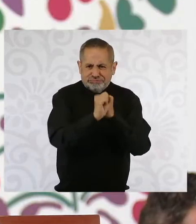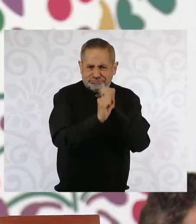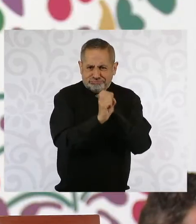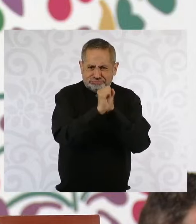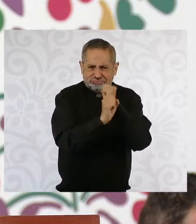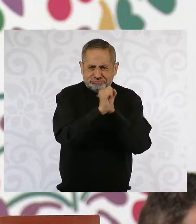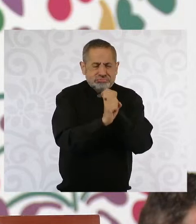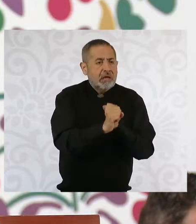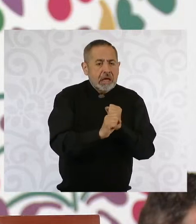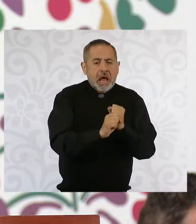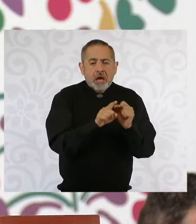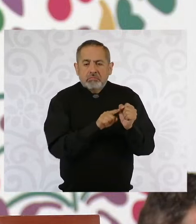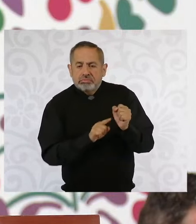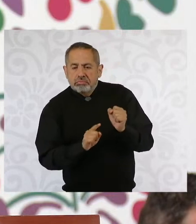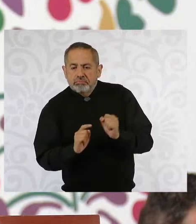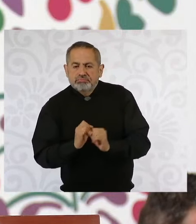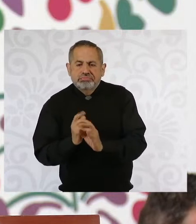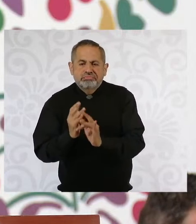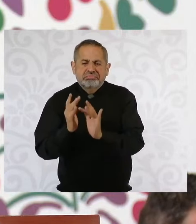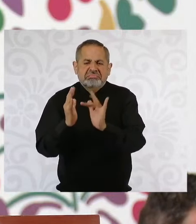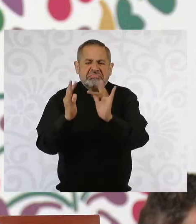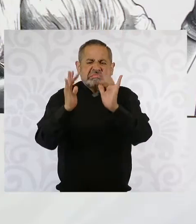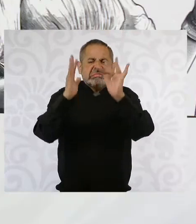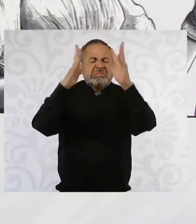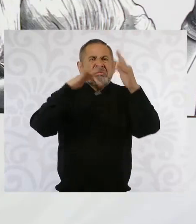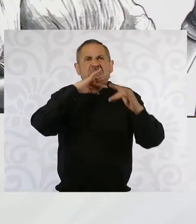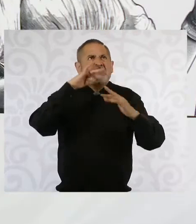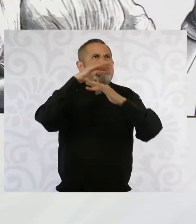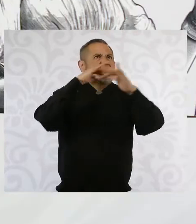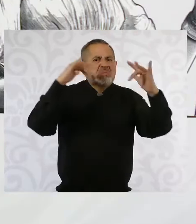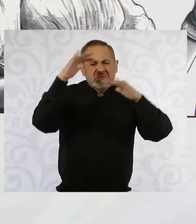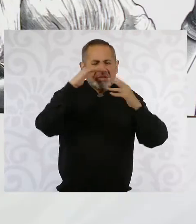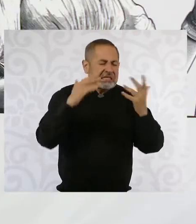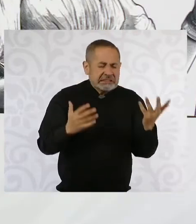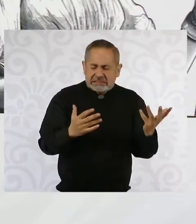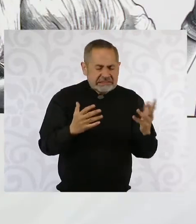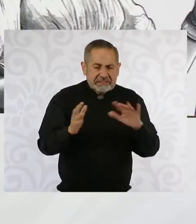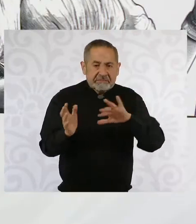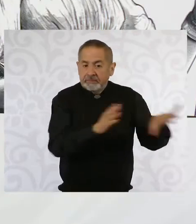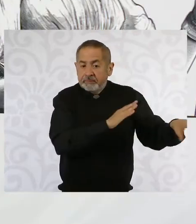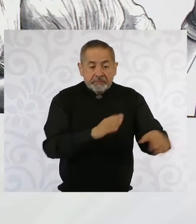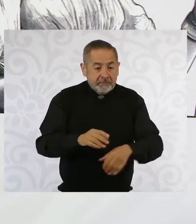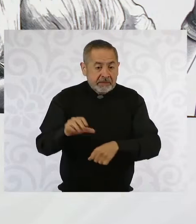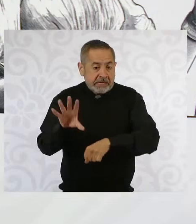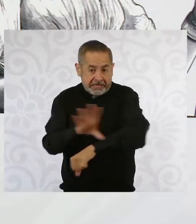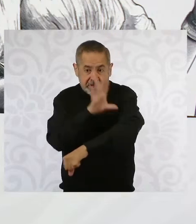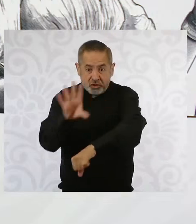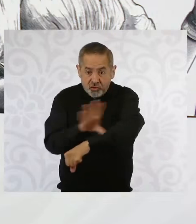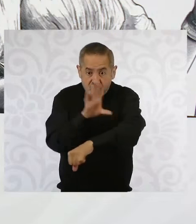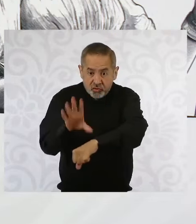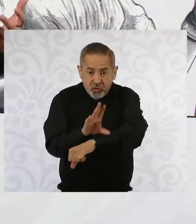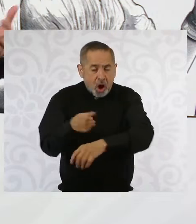los coches de de las calles del país la movilidad eléctrica permite que la electricidad este venga